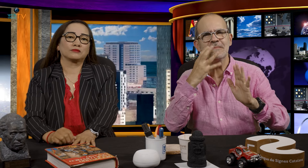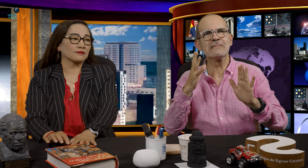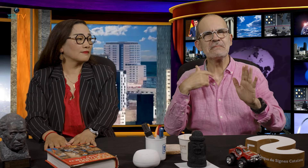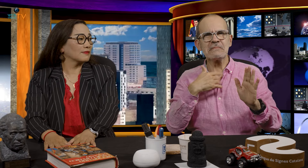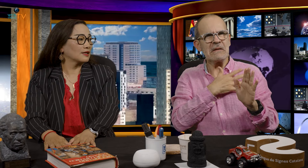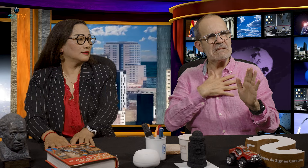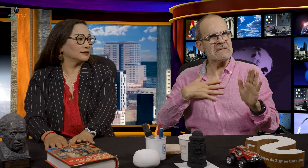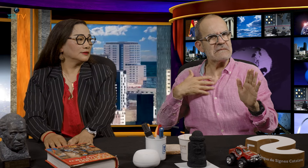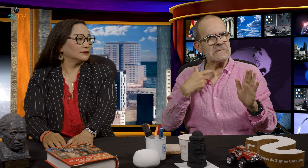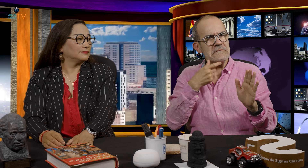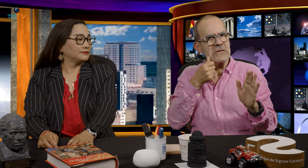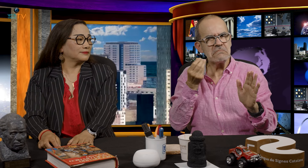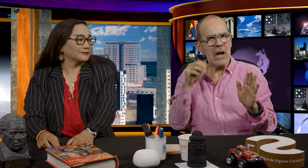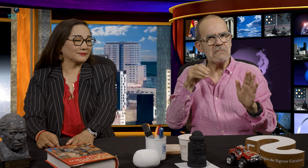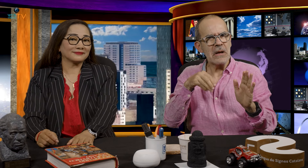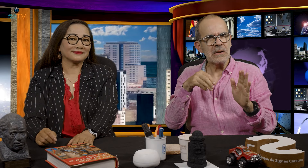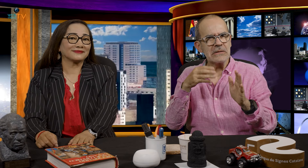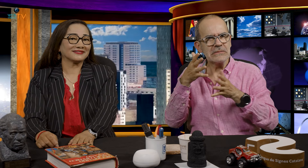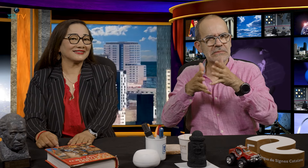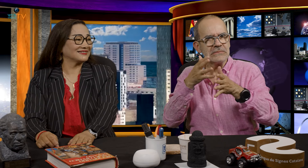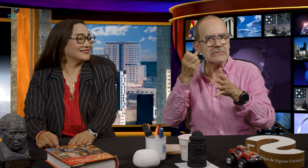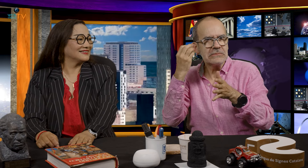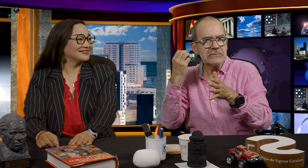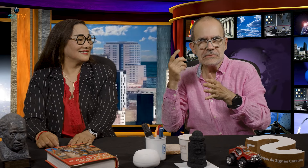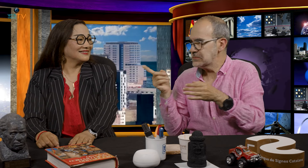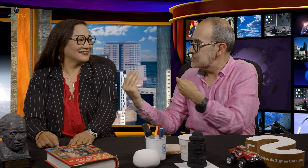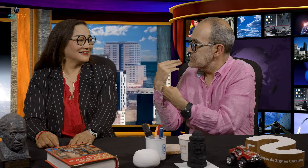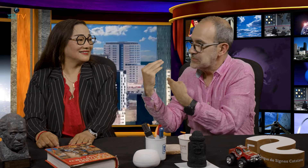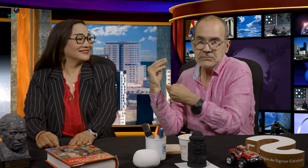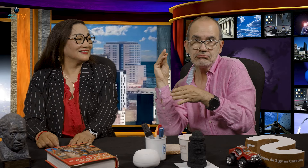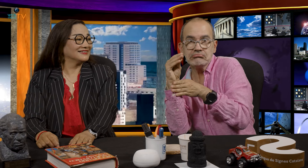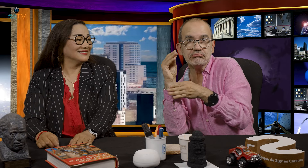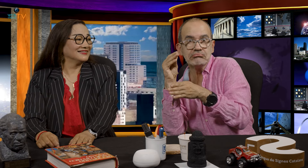¡Qué bien! ¿Podrías enseñarnos a mí y a la audiencia?